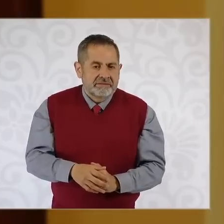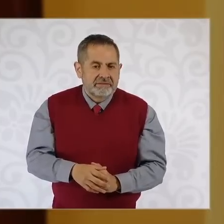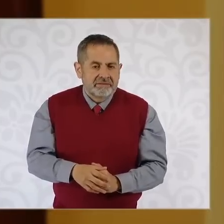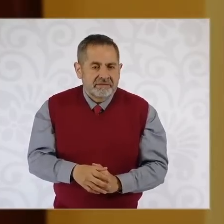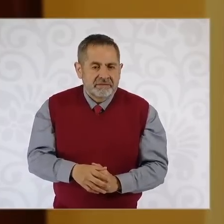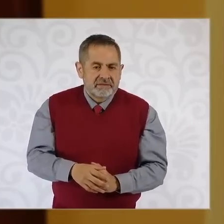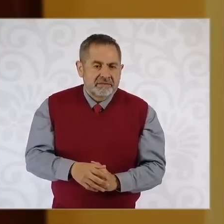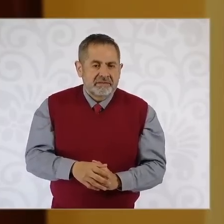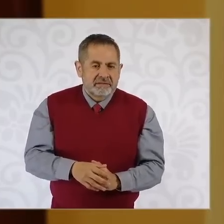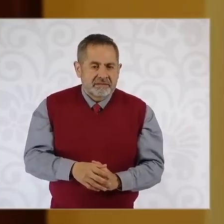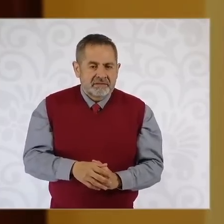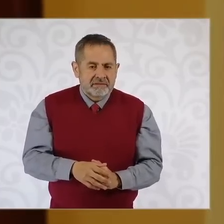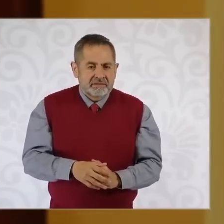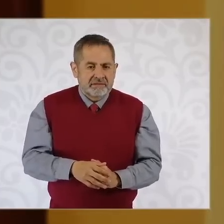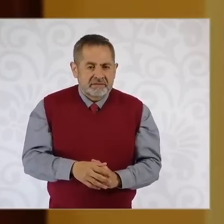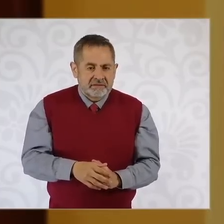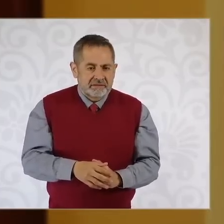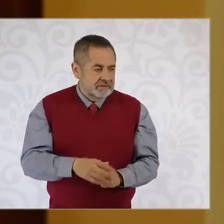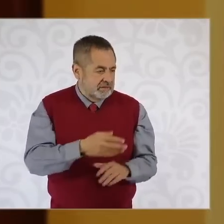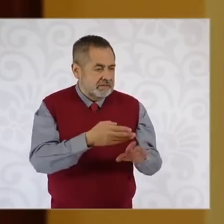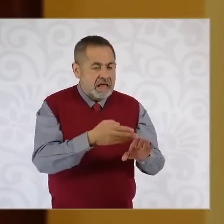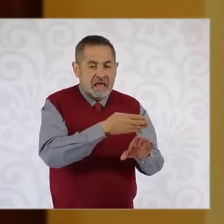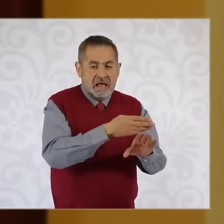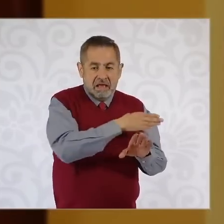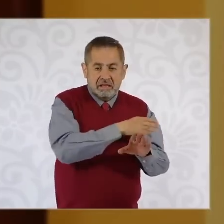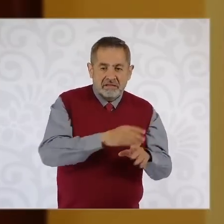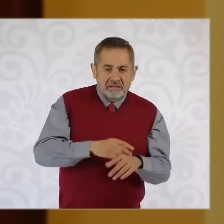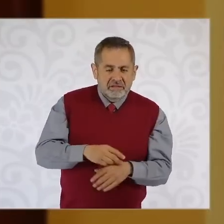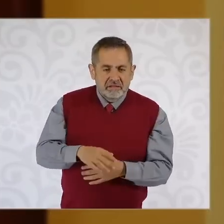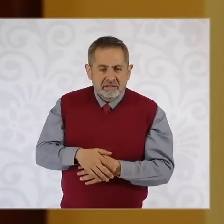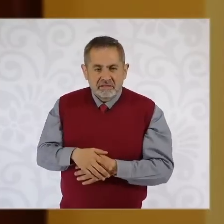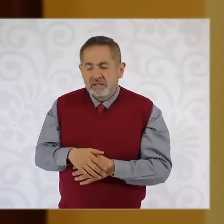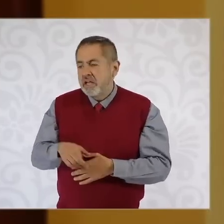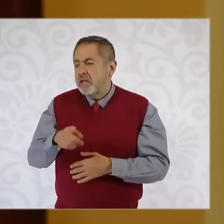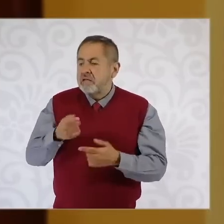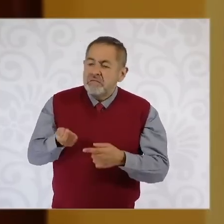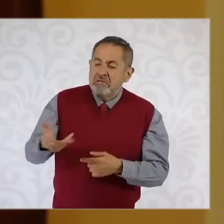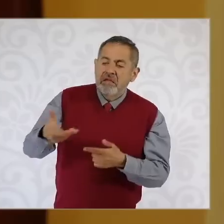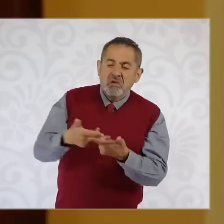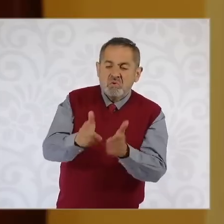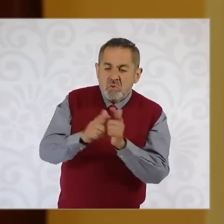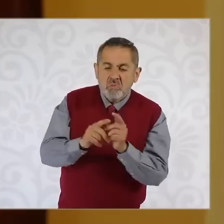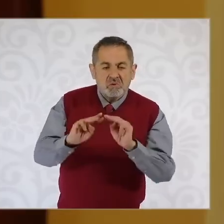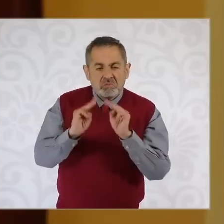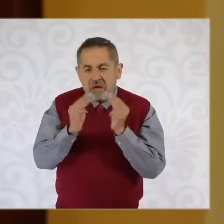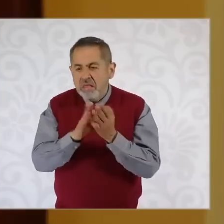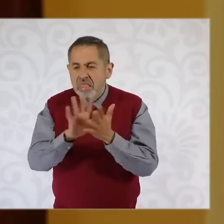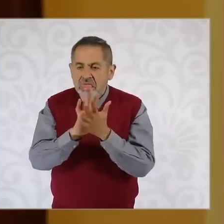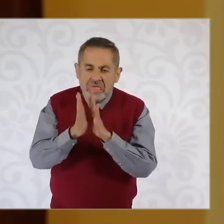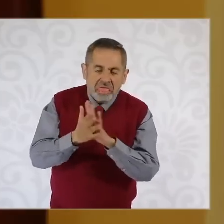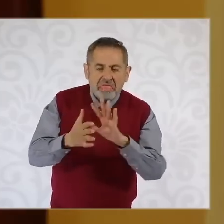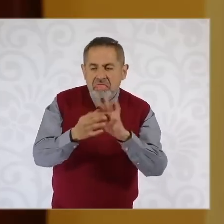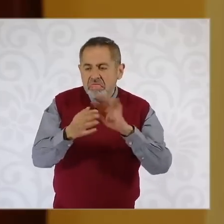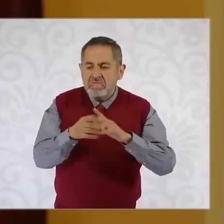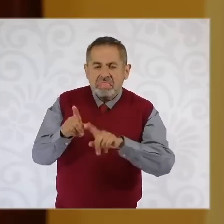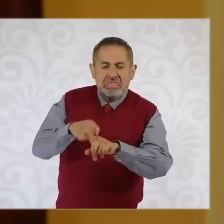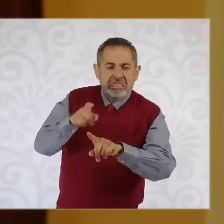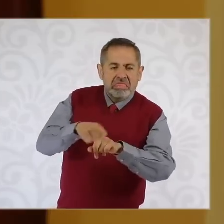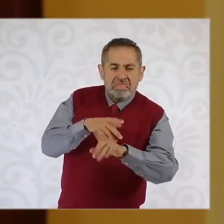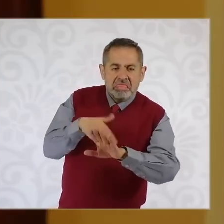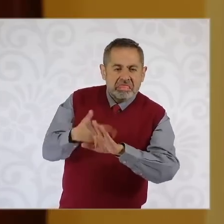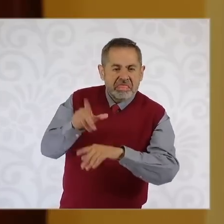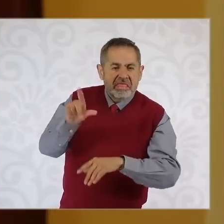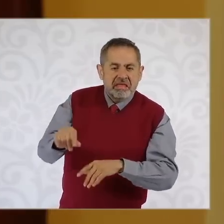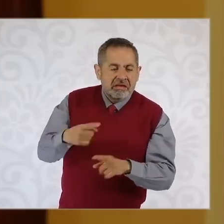catalogar los grupos criminales de que entrar a Estados Unidos